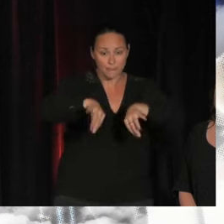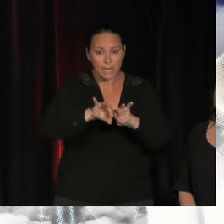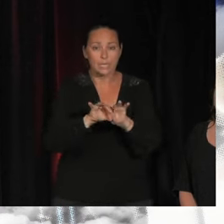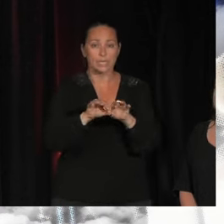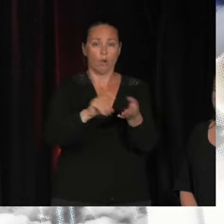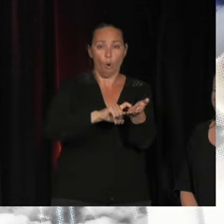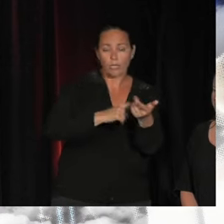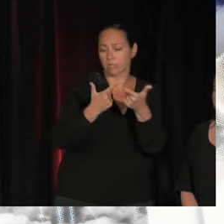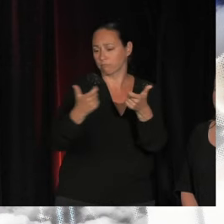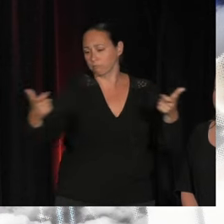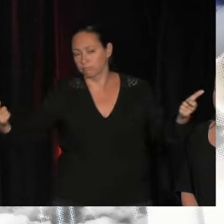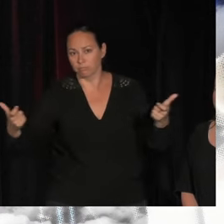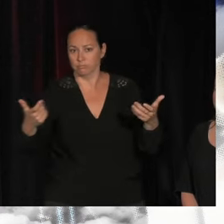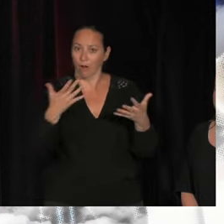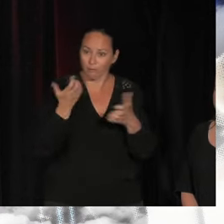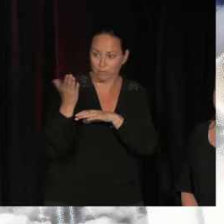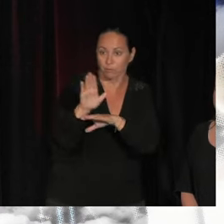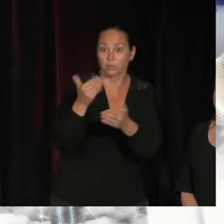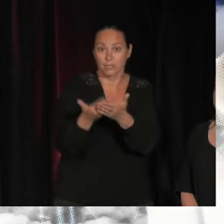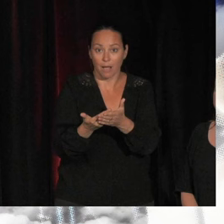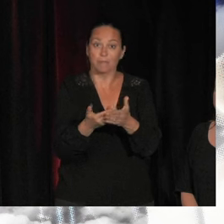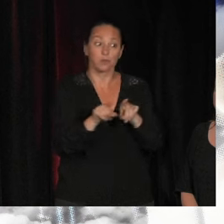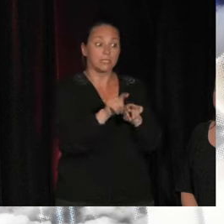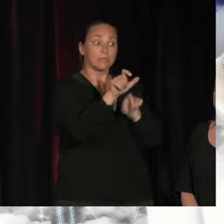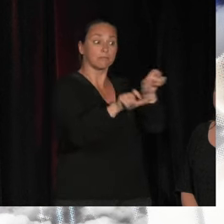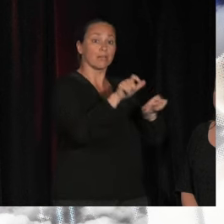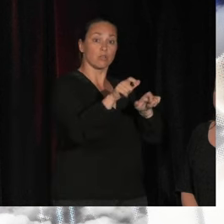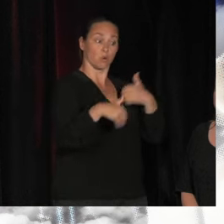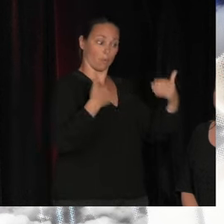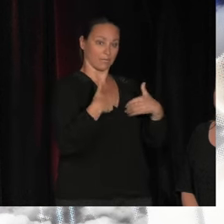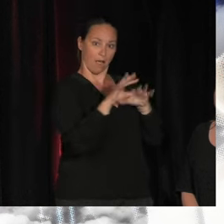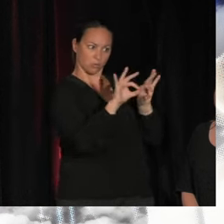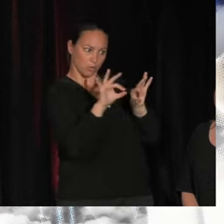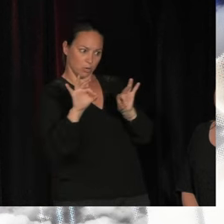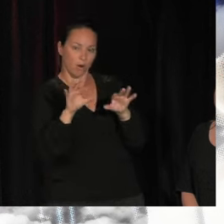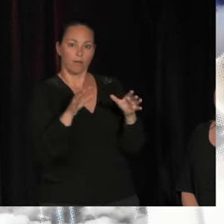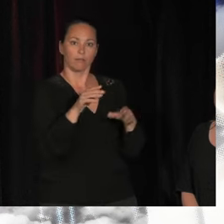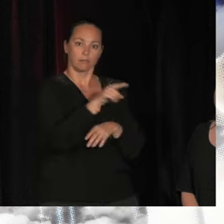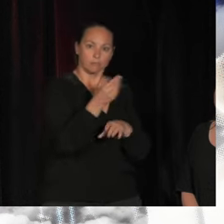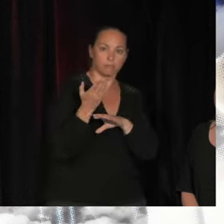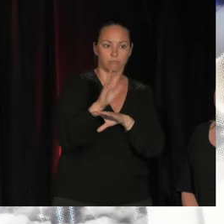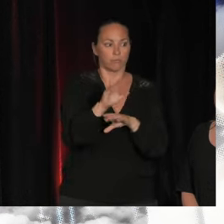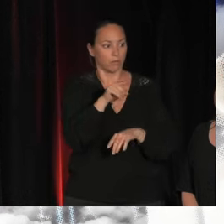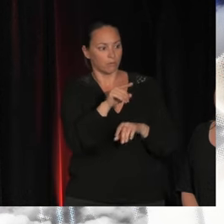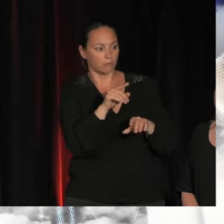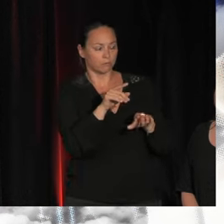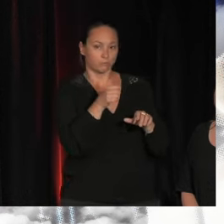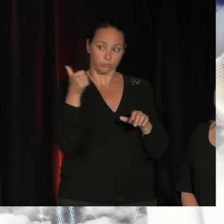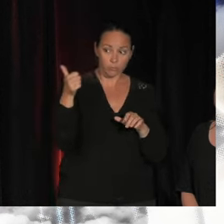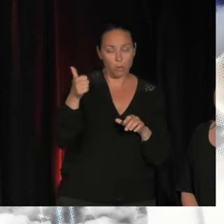nationalités et ça passait notamment sur le choix des castings de comédiens et de comédiennes de doublage où, en gros, ils se sont imposés de